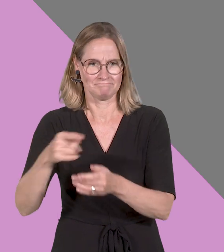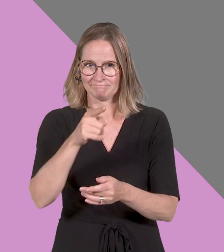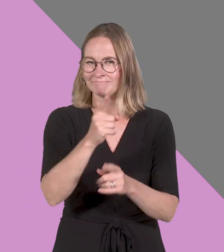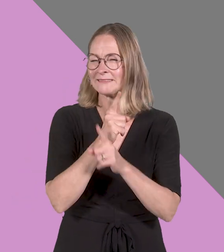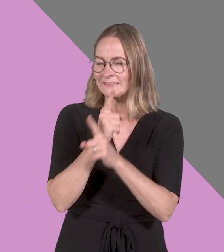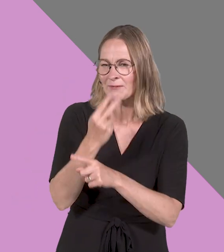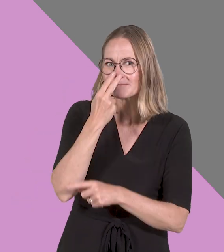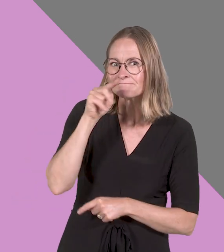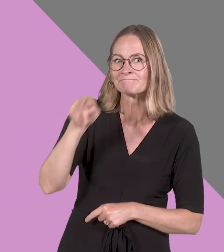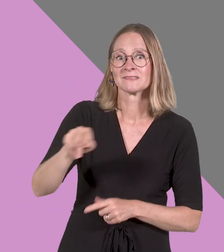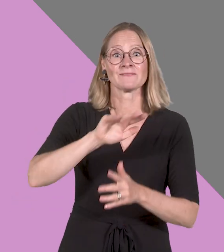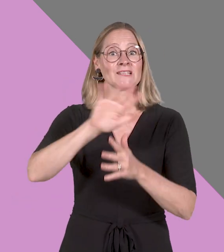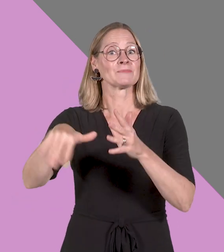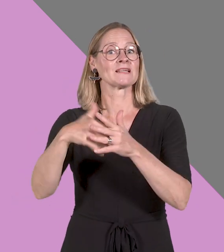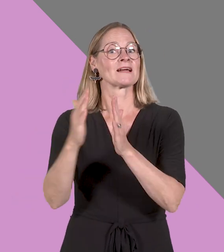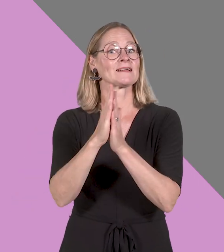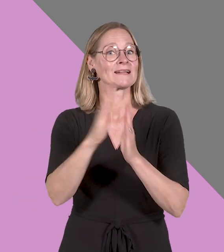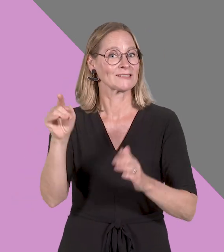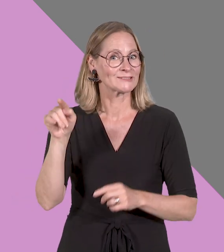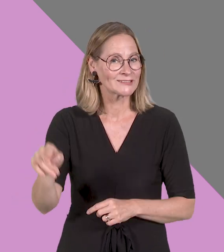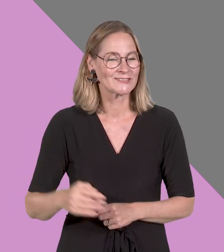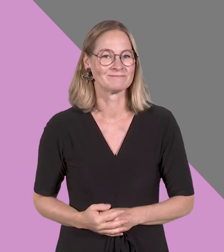Seuraa siis Viittomakielistä kirjastoa!